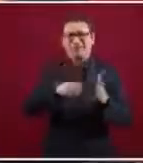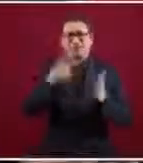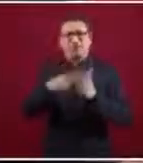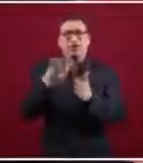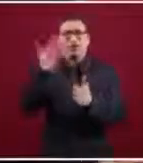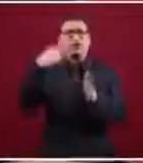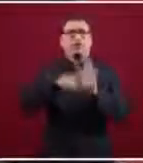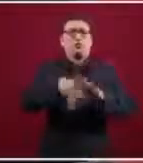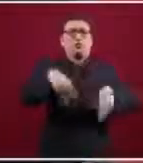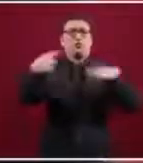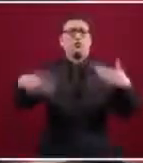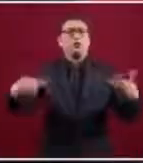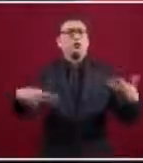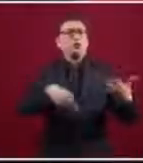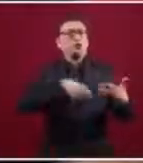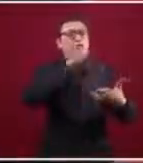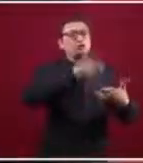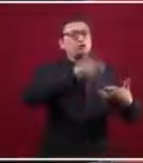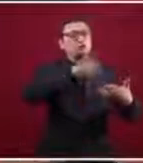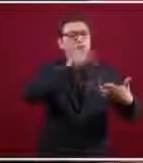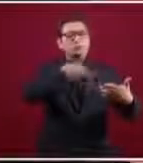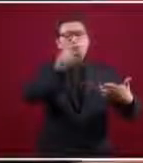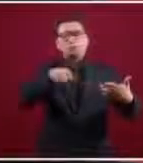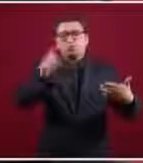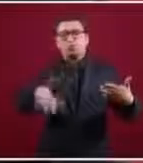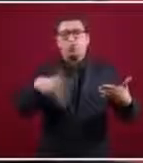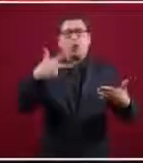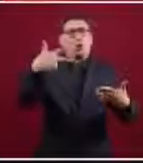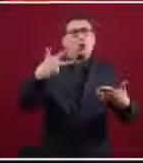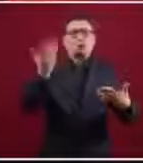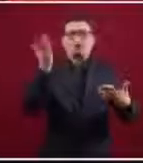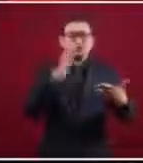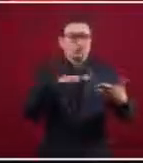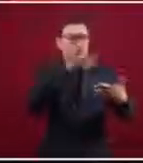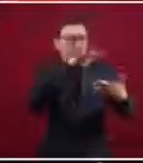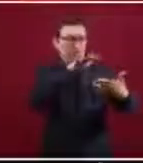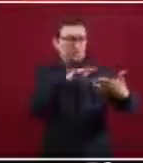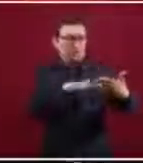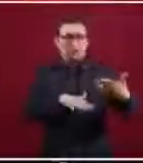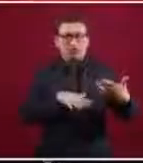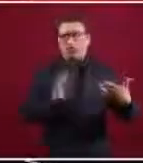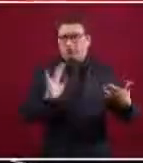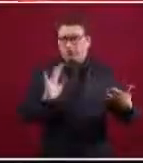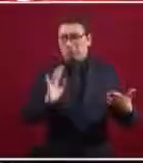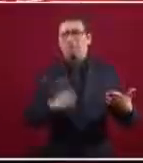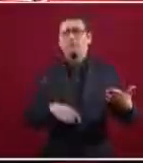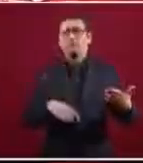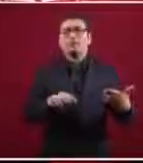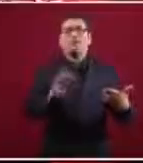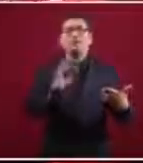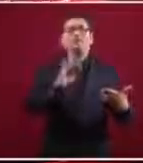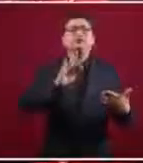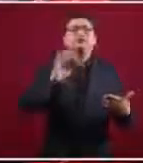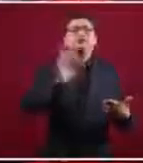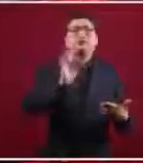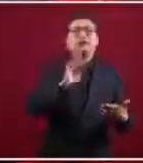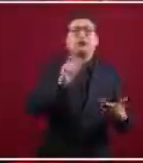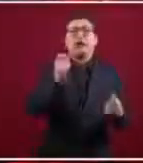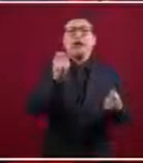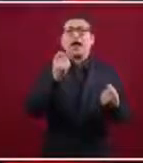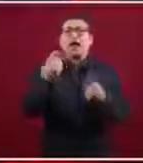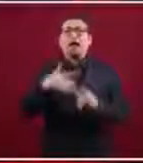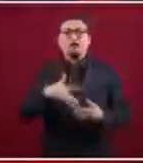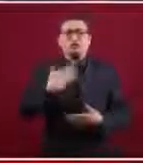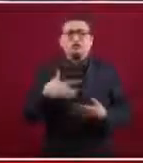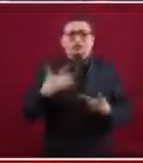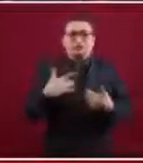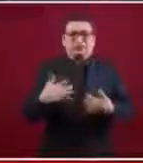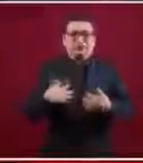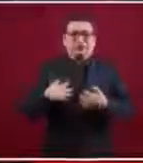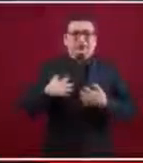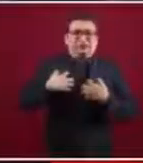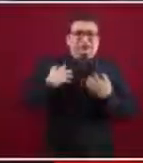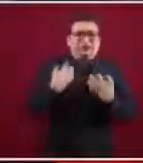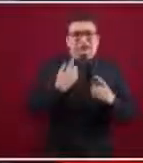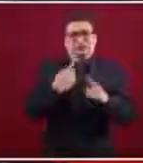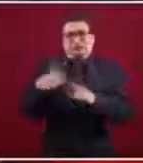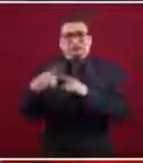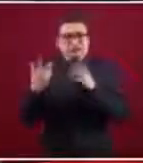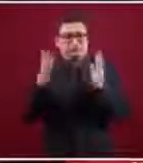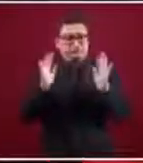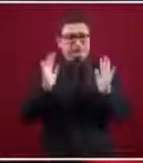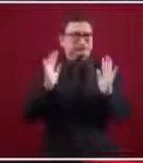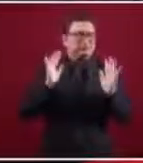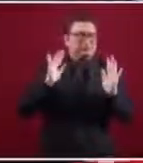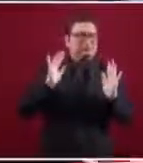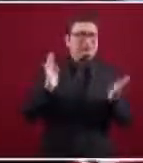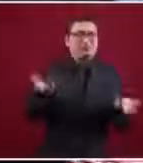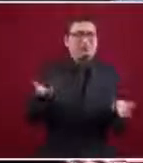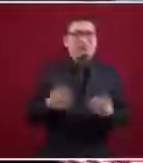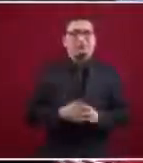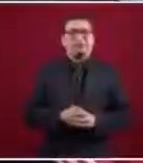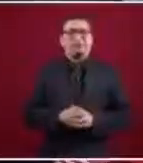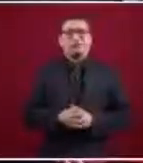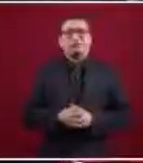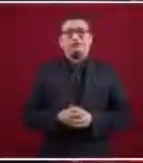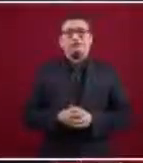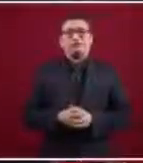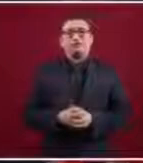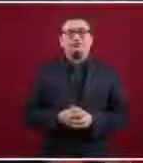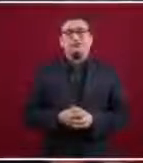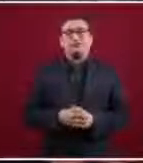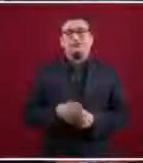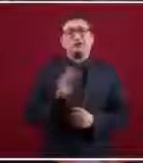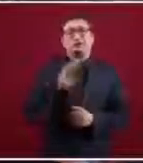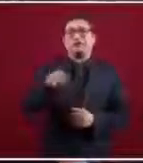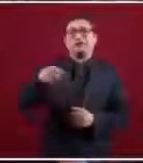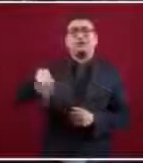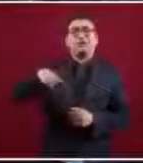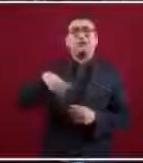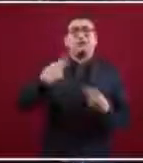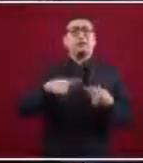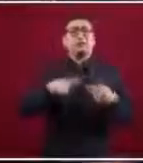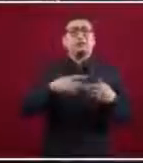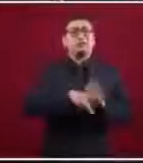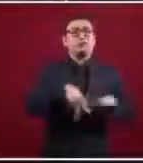en un periódico y a lo mejor hasta les daba calentura a algunos, a los afectados o cuestionados,